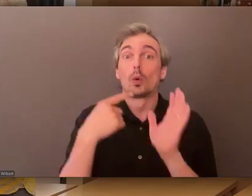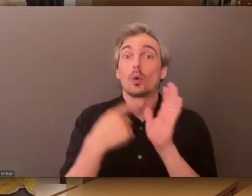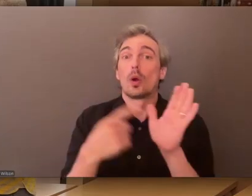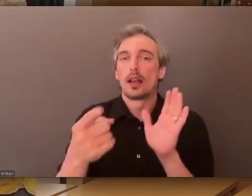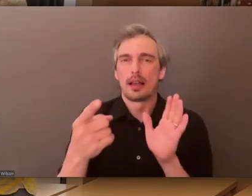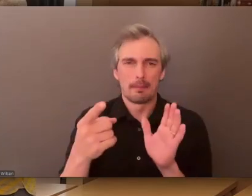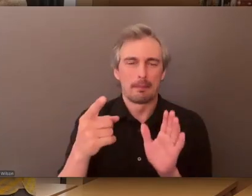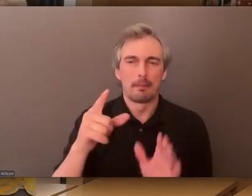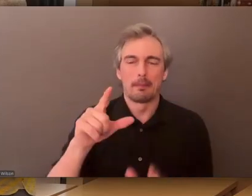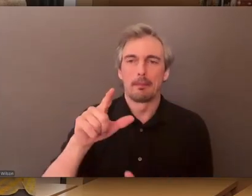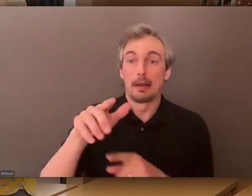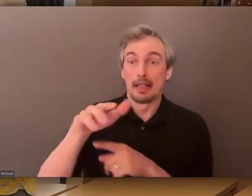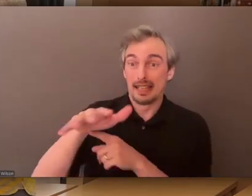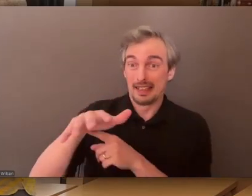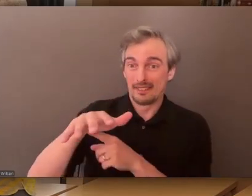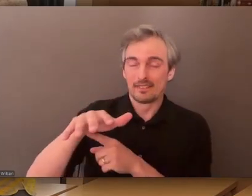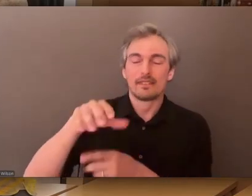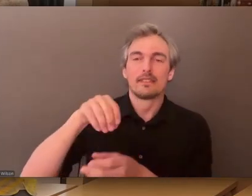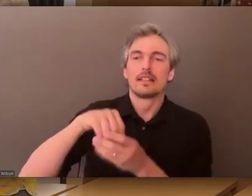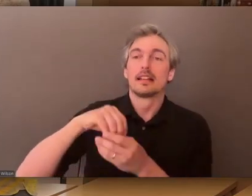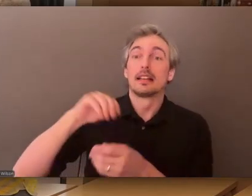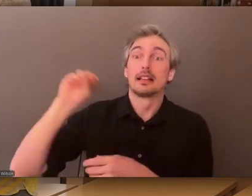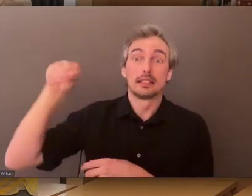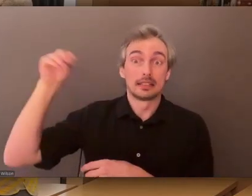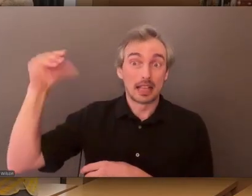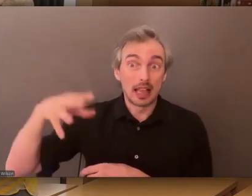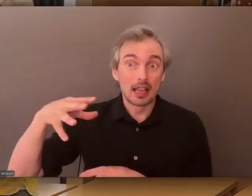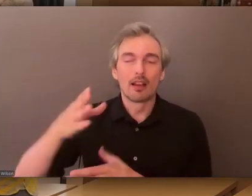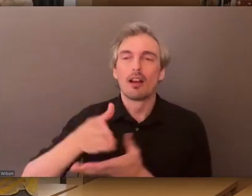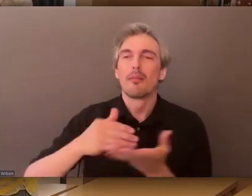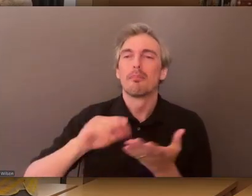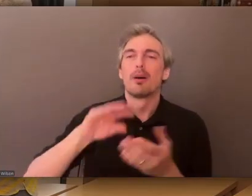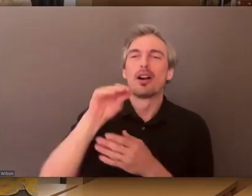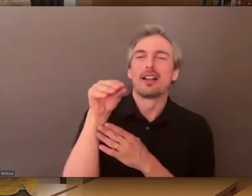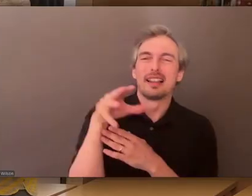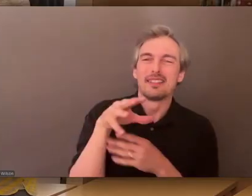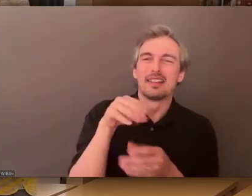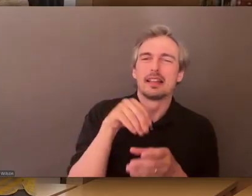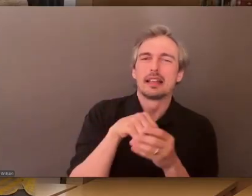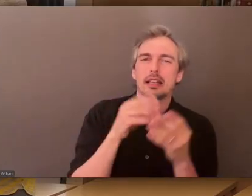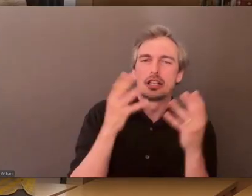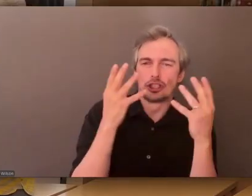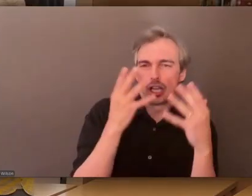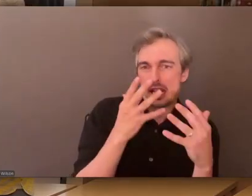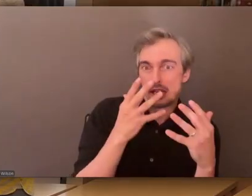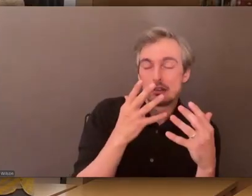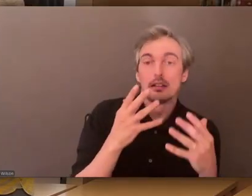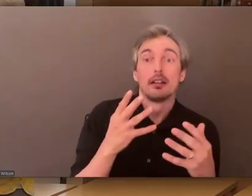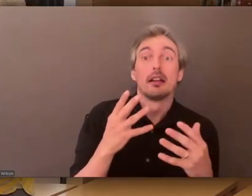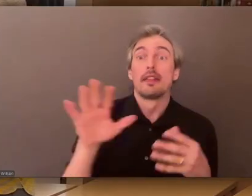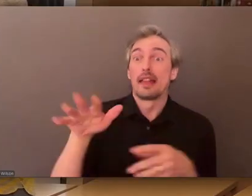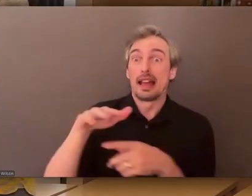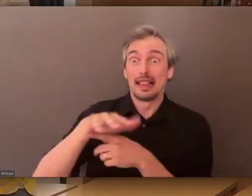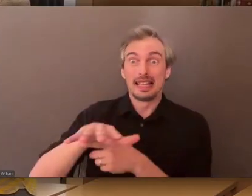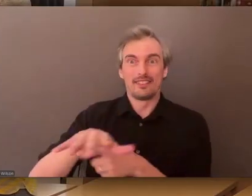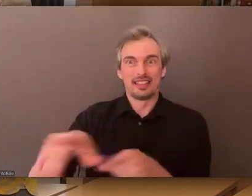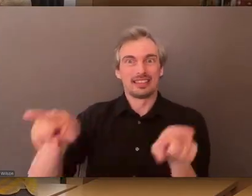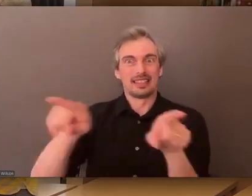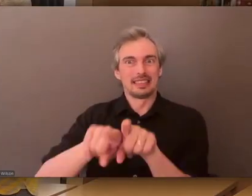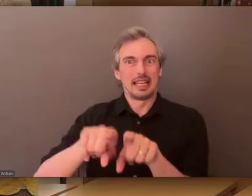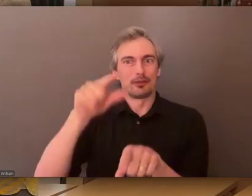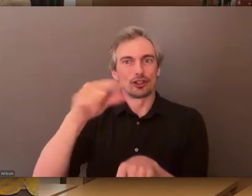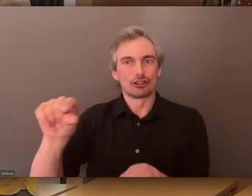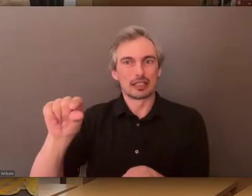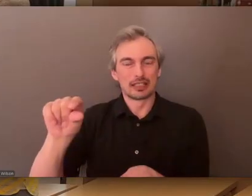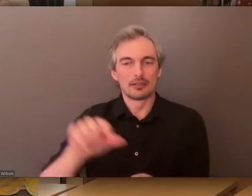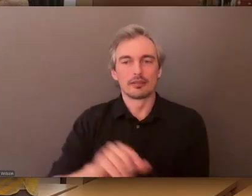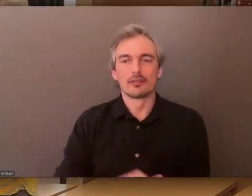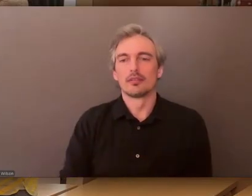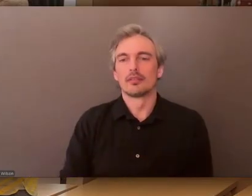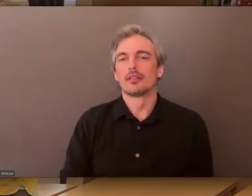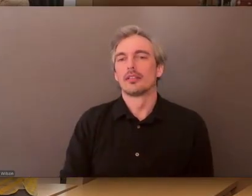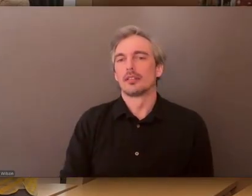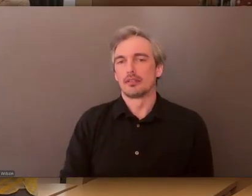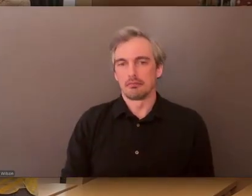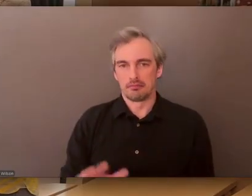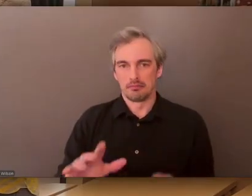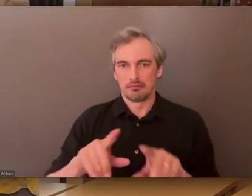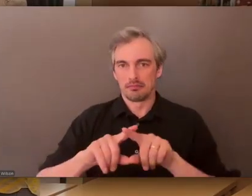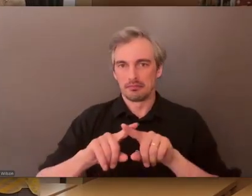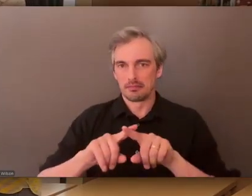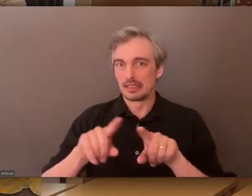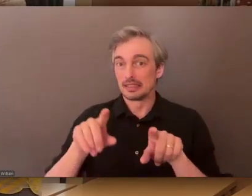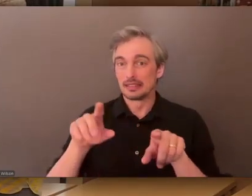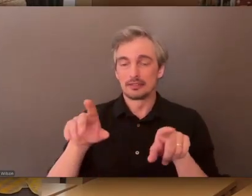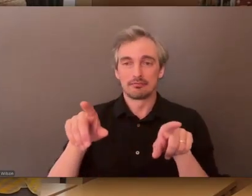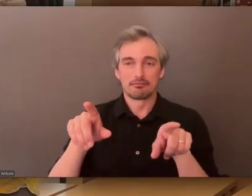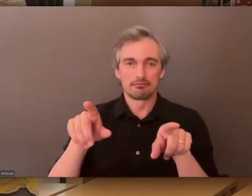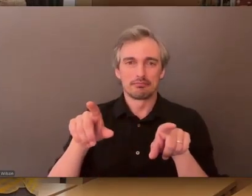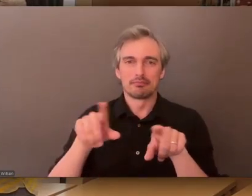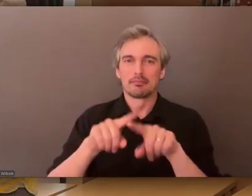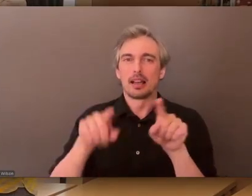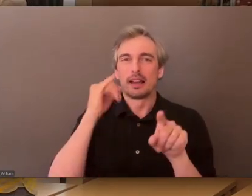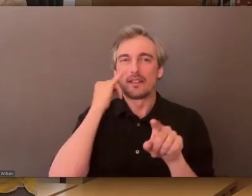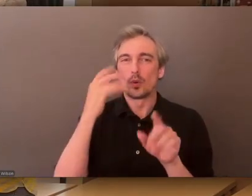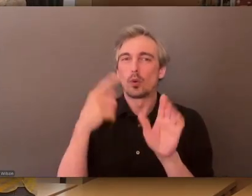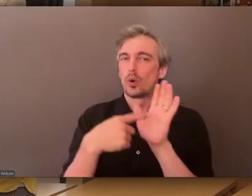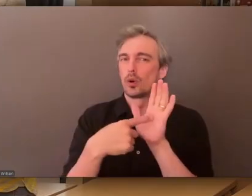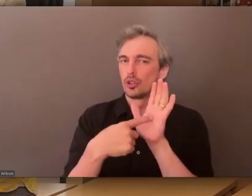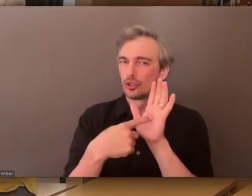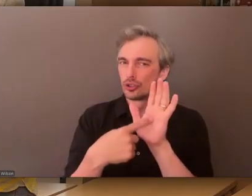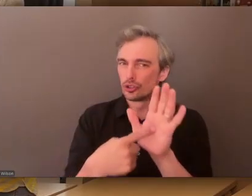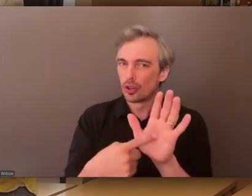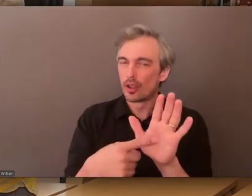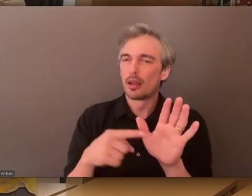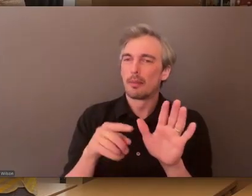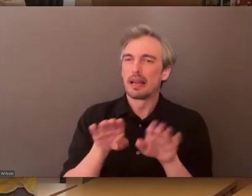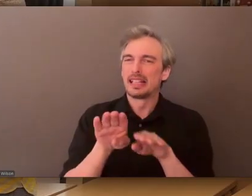しかし、ブランドカラ ーのステップランプやティント処理を少し暗くしたり明るく したりして見せると、それがグラデ ーションであり、ブランドの存在感を維持しなが